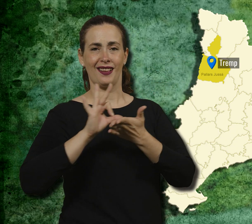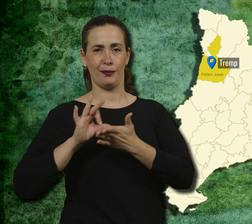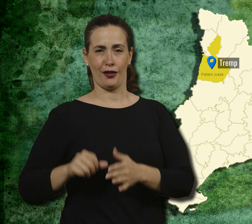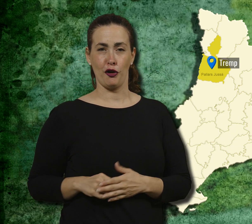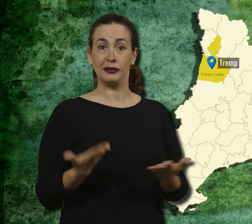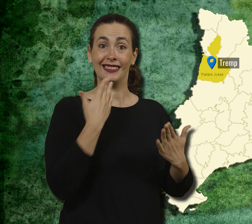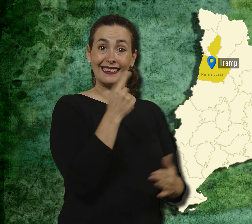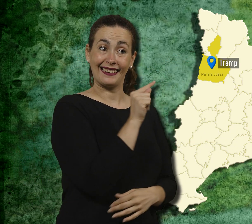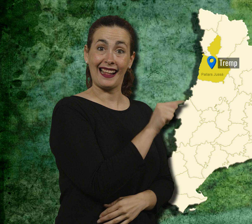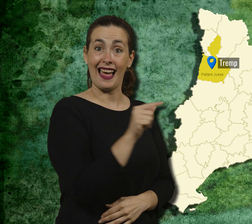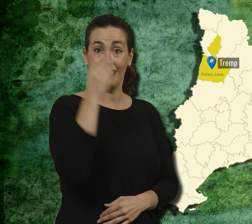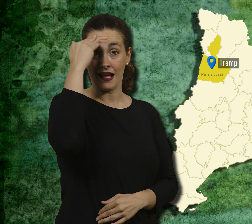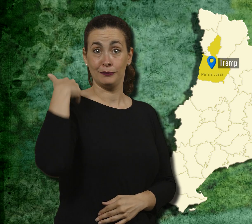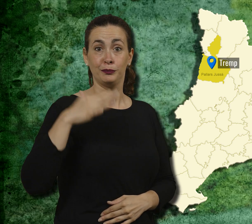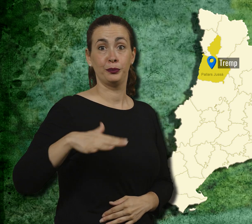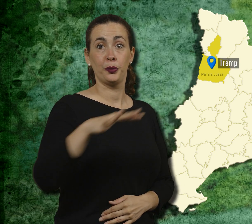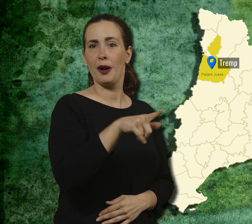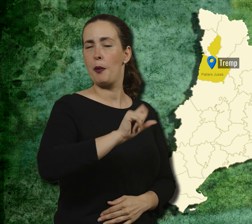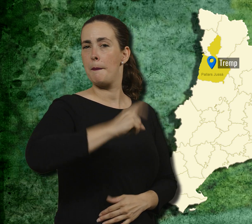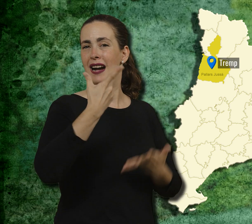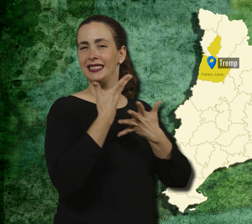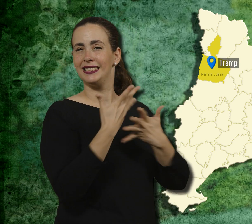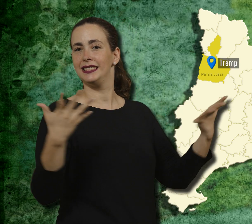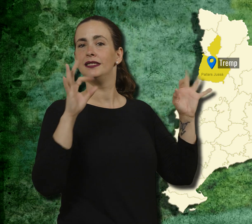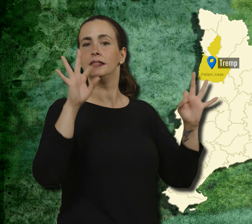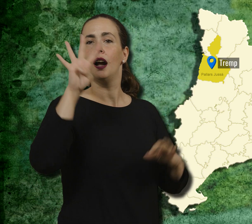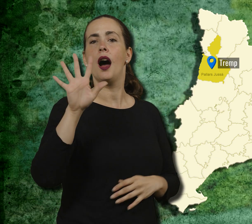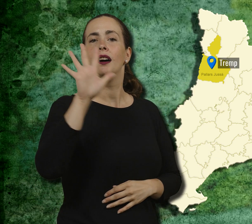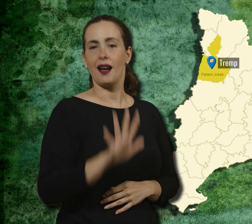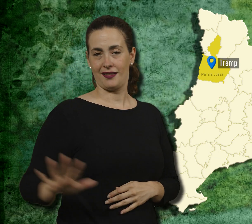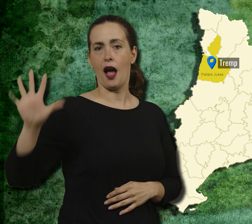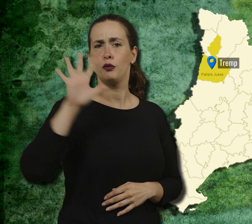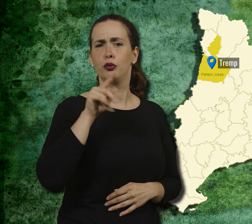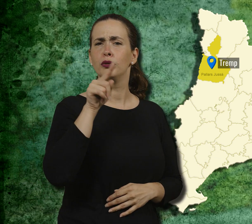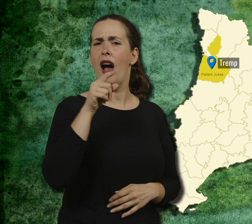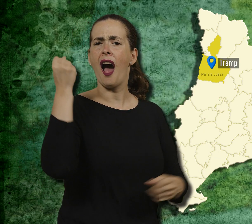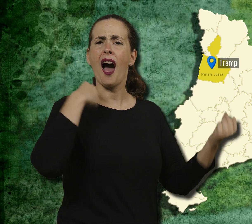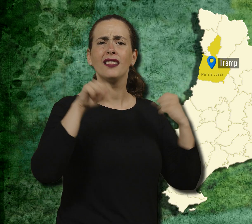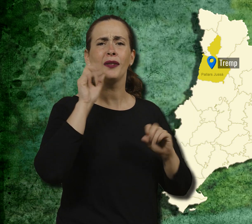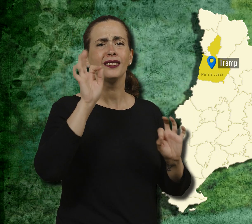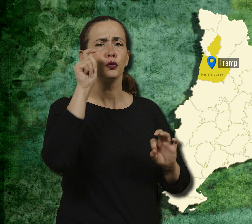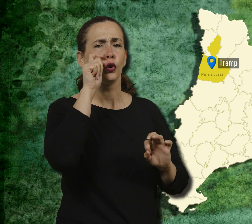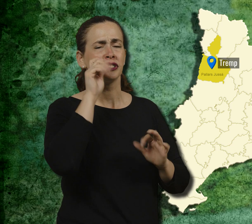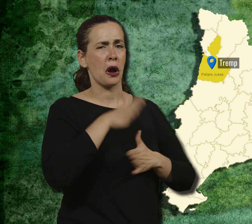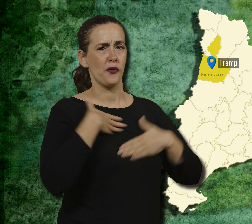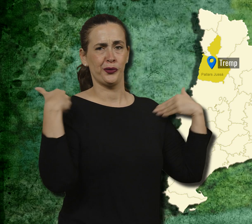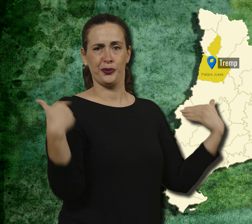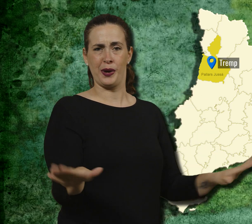que fan del municipi més extens de Catalunya un espai privilegiat per practicar-hi tota mena d'activitats turístiques.